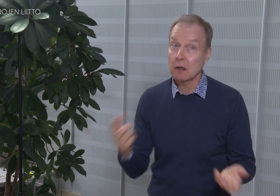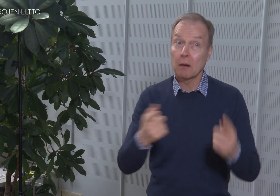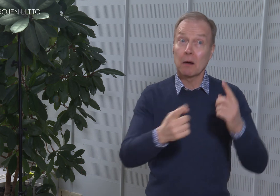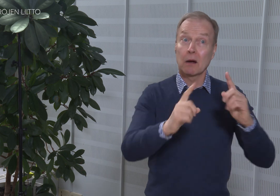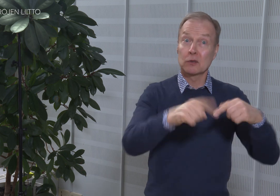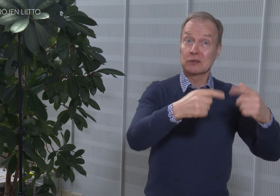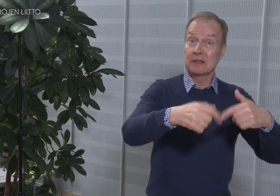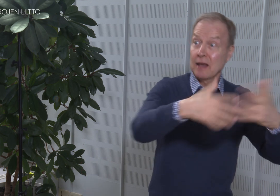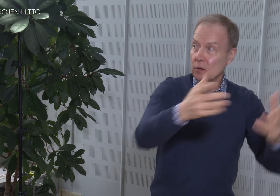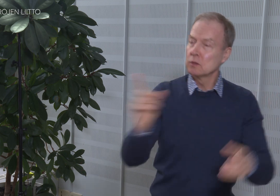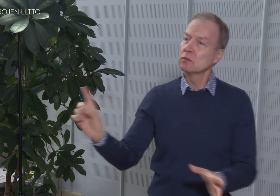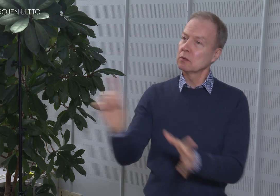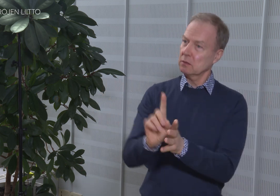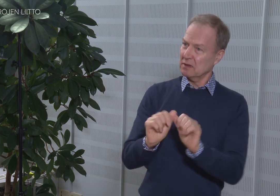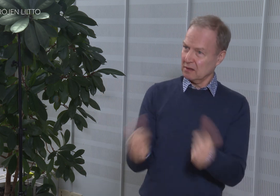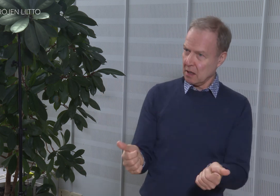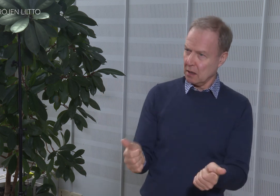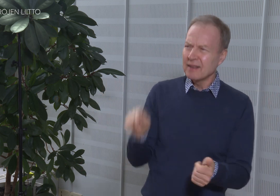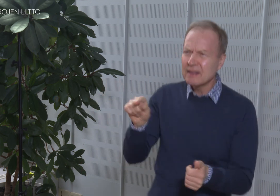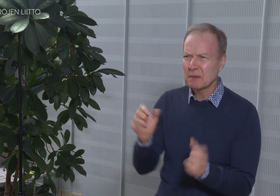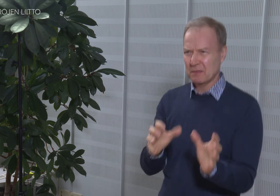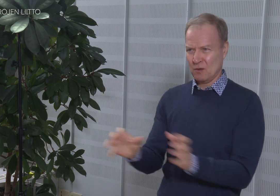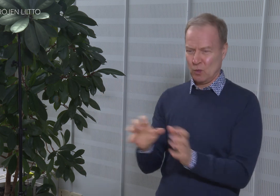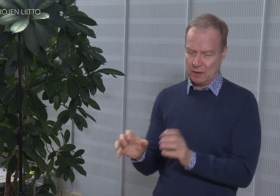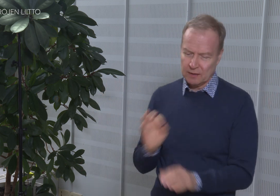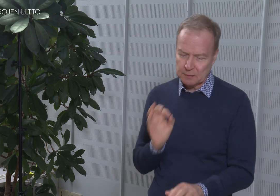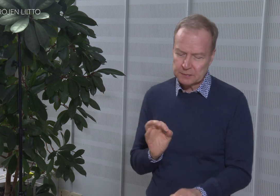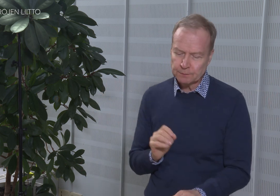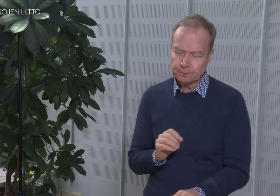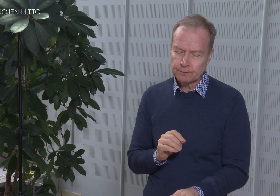Eli jos prosessi käynnistyy, on huolehdittava siitä, - että kaikki voivat osallistua siihen.